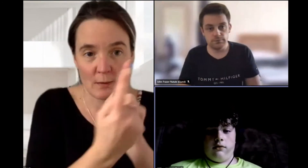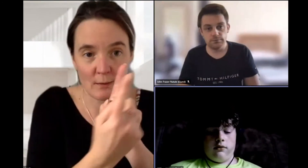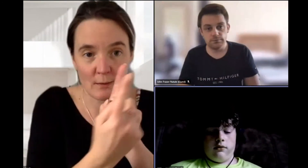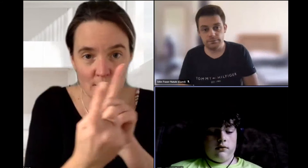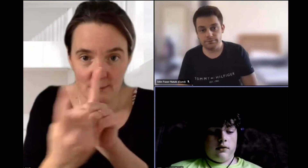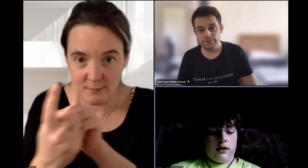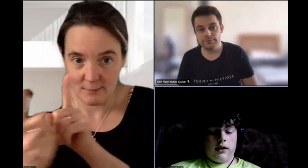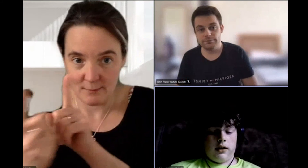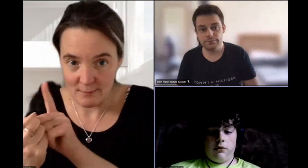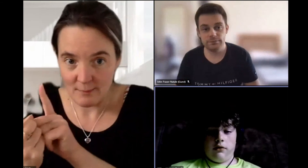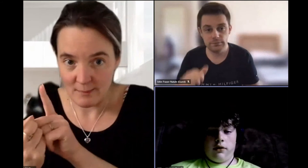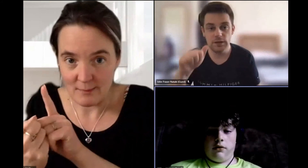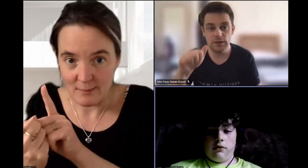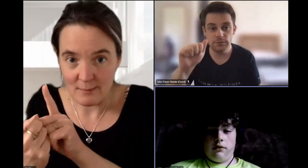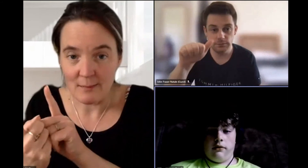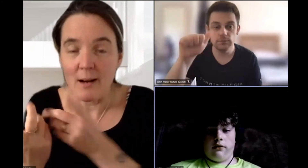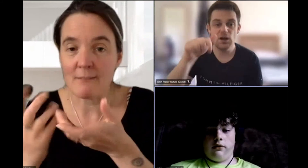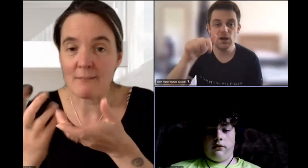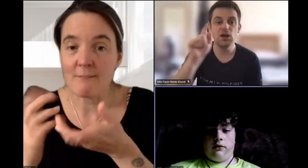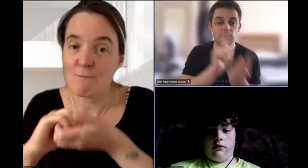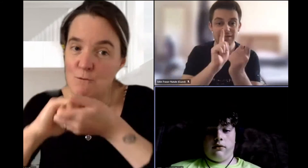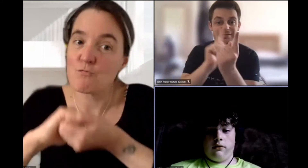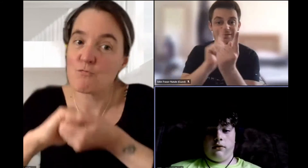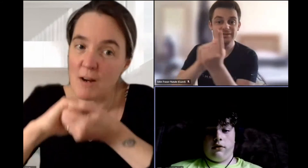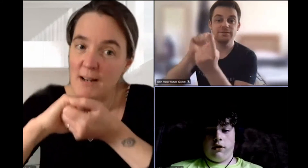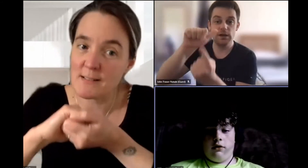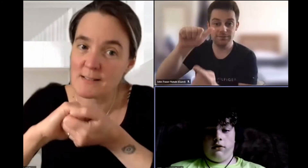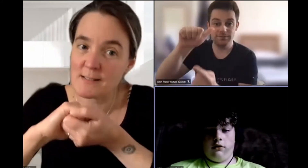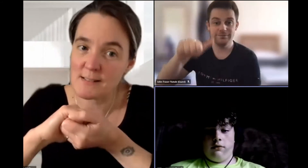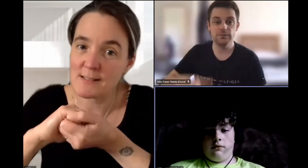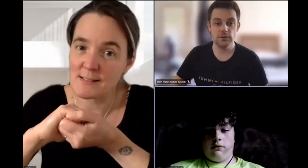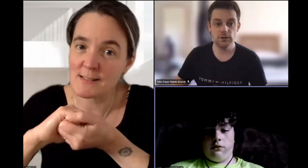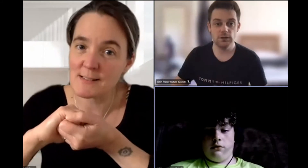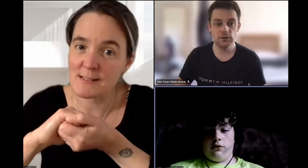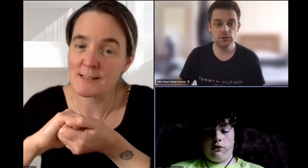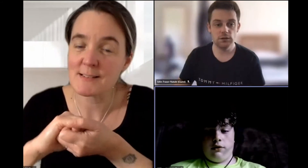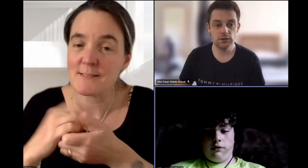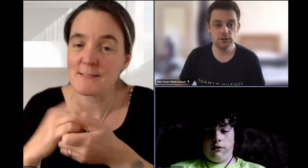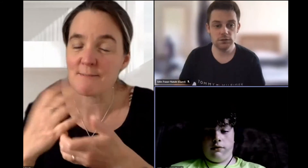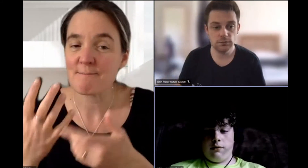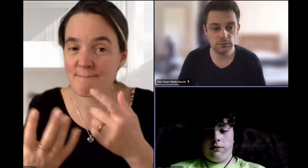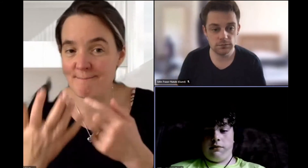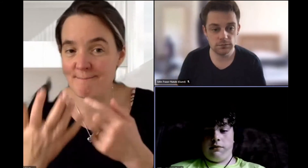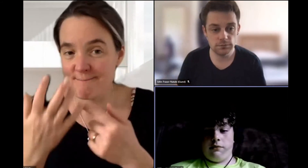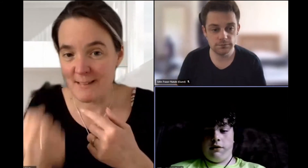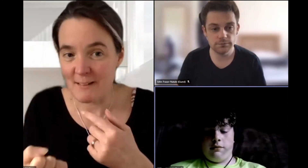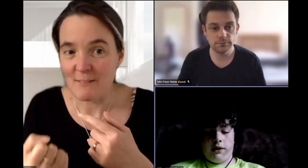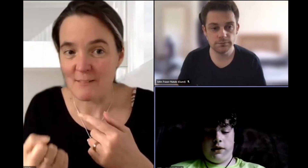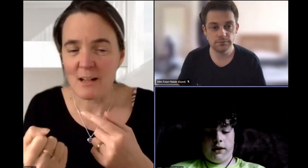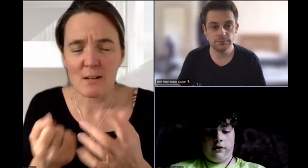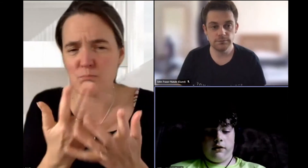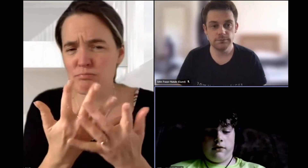ac roedden nhw’n dod o bob math o wahanol gefndiroedd.